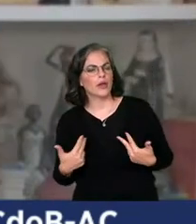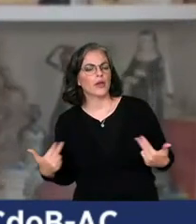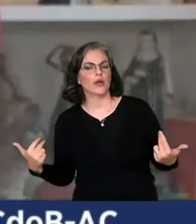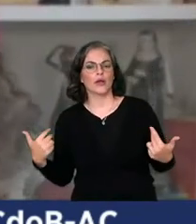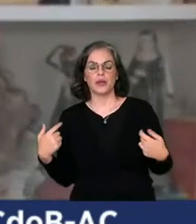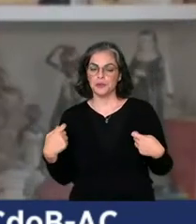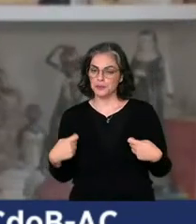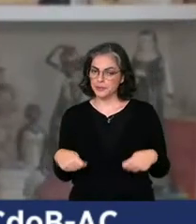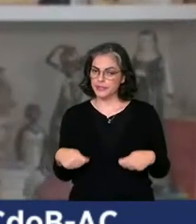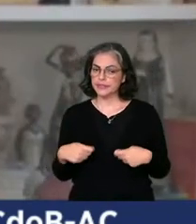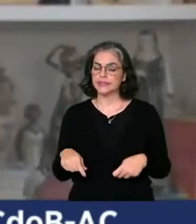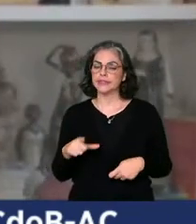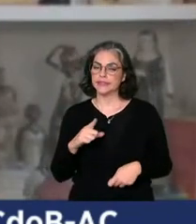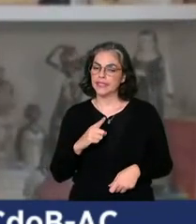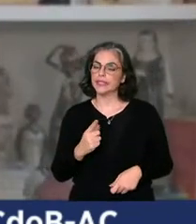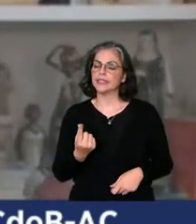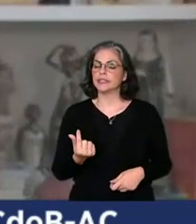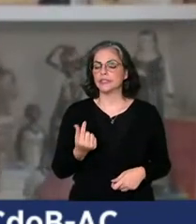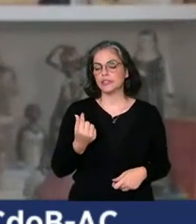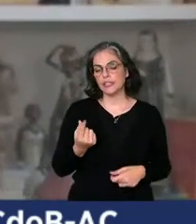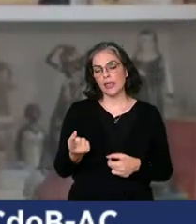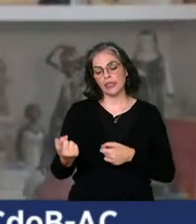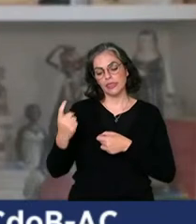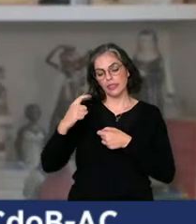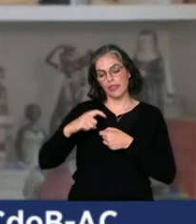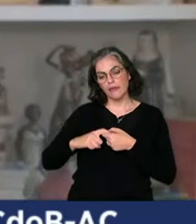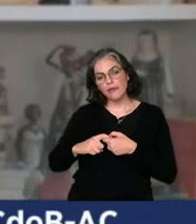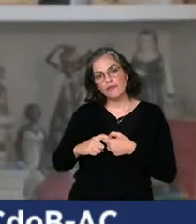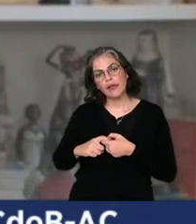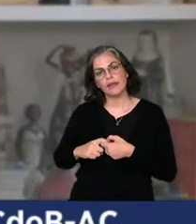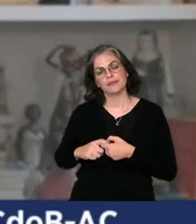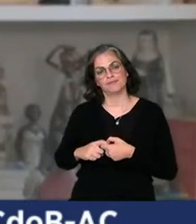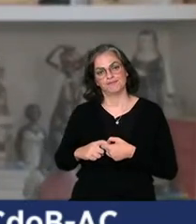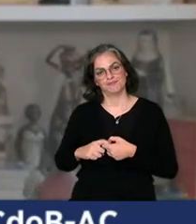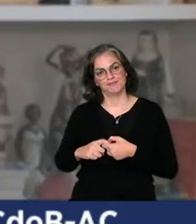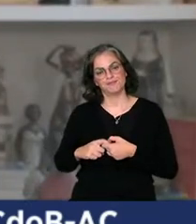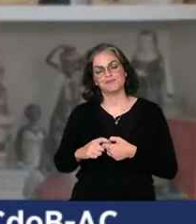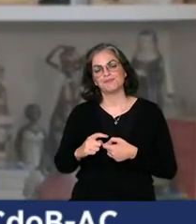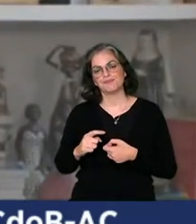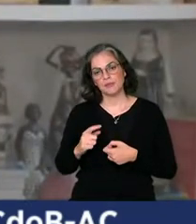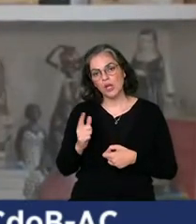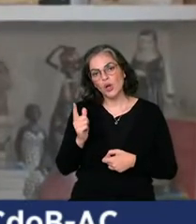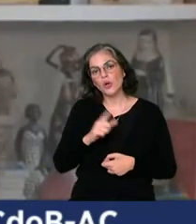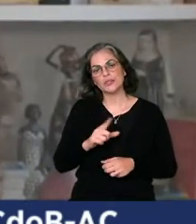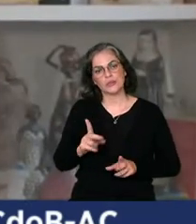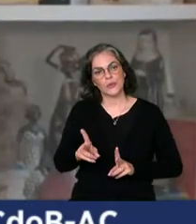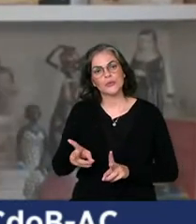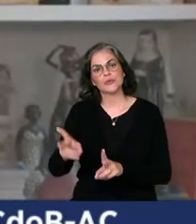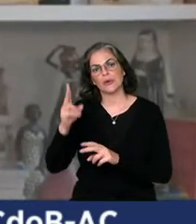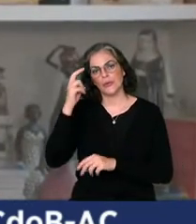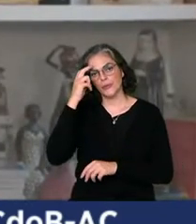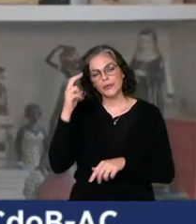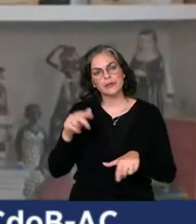BATERIAZINHA PARA GANHAR SEU GANHÃ-PÃO, ELES TENHAM ESSE DINHEIRO DEVOLVIDO PARA GARANTIR COM QUE A GENTE TENHA CULTURA NESSE PAÍS. NÃO DÁ